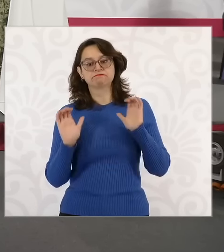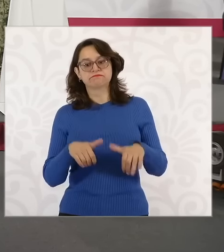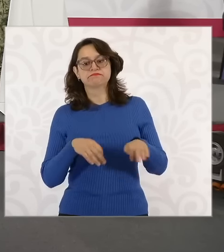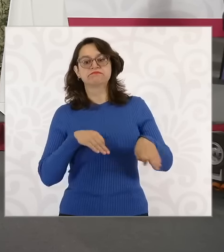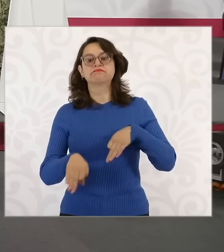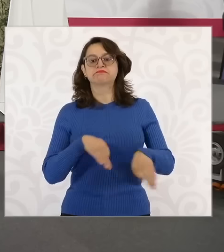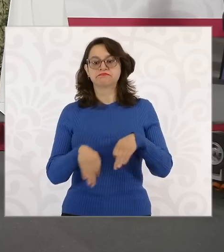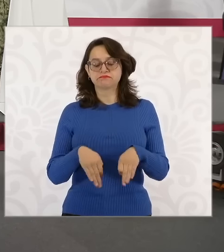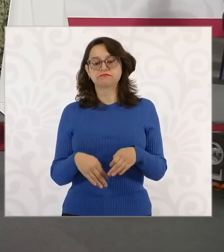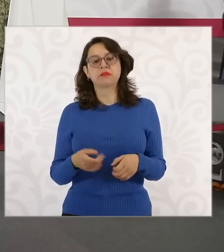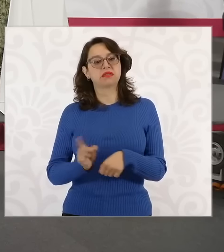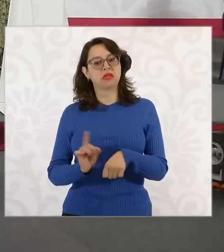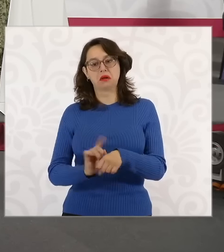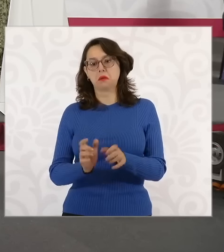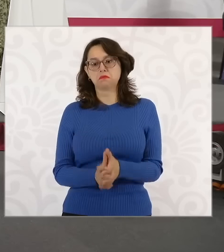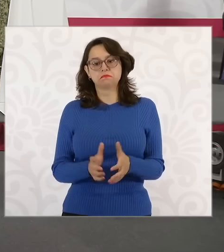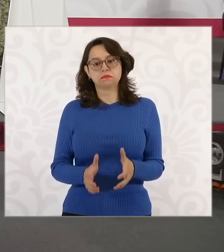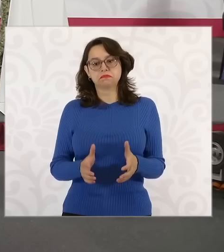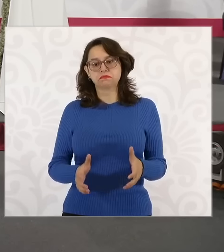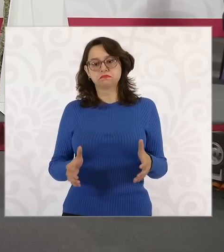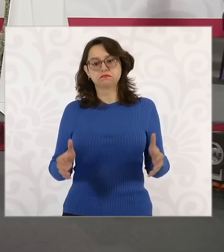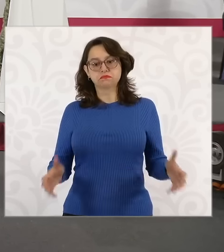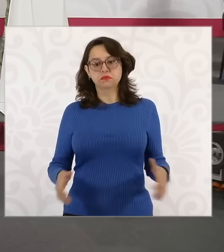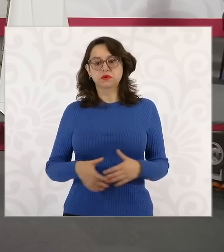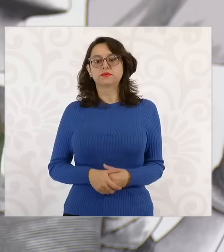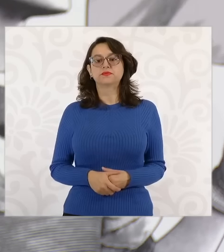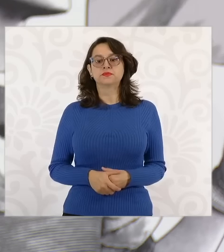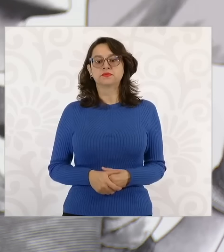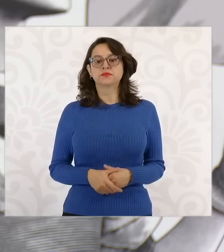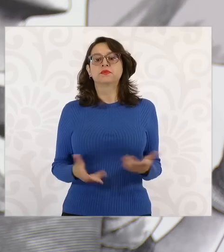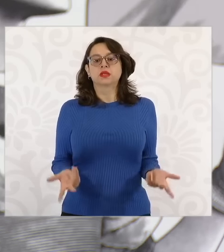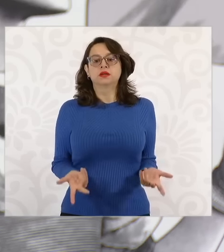siguen incrementando diariamente. Ahora, ¿qué pasa con el tren que va la vía Fa que estamos